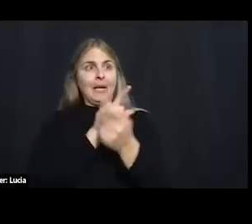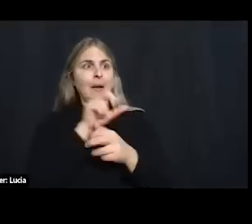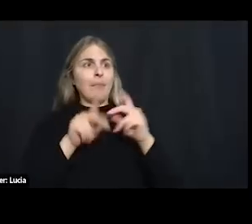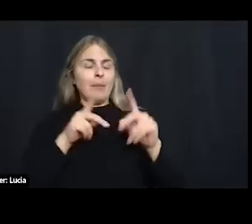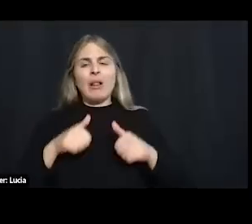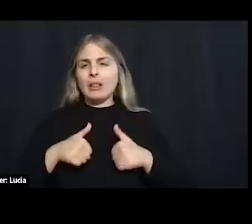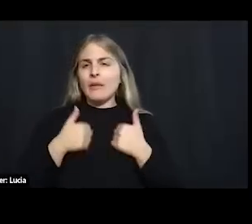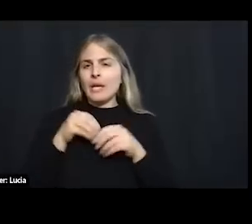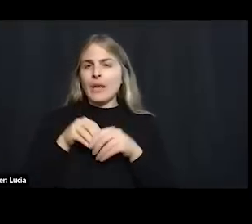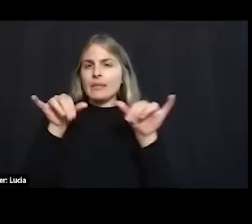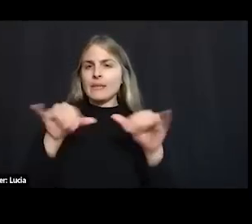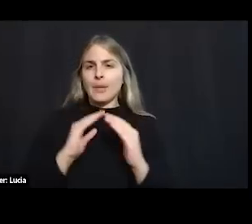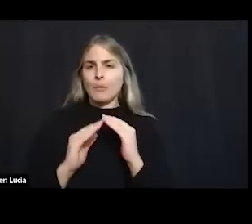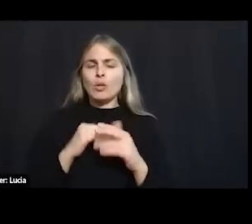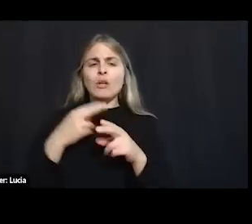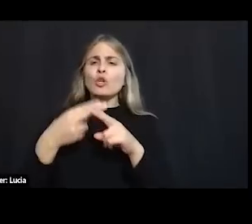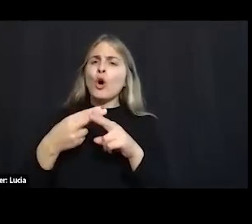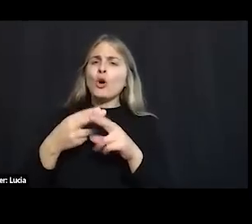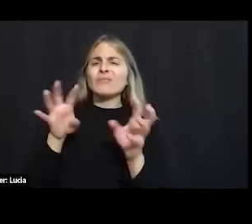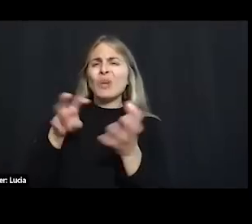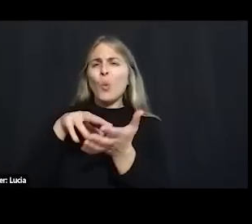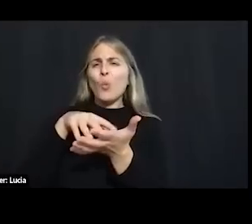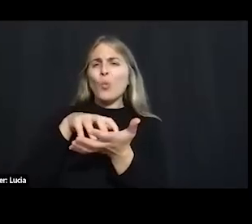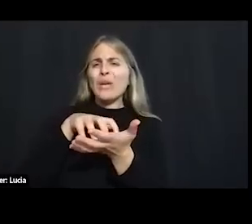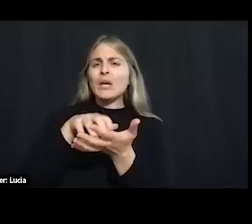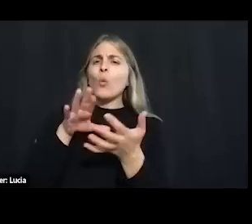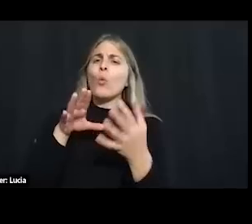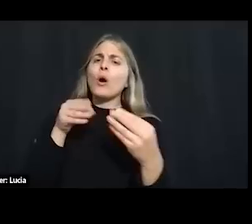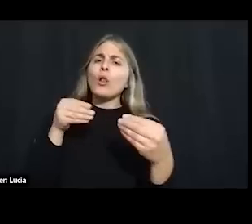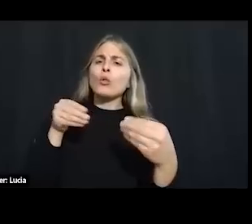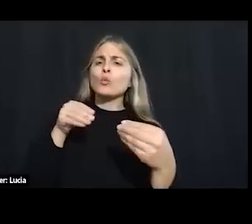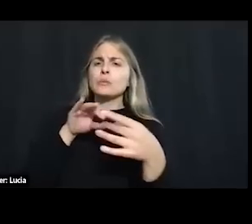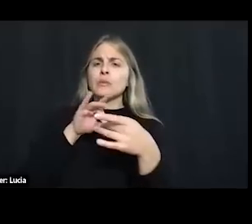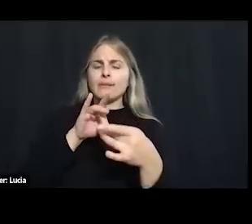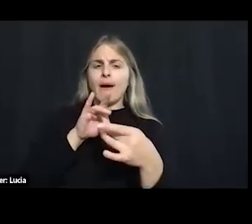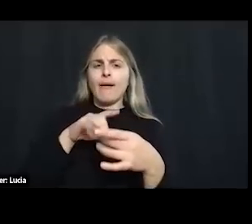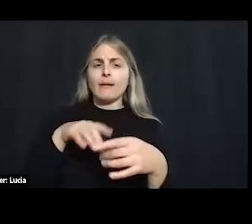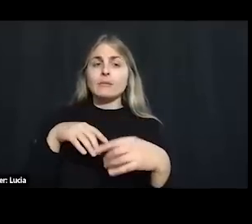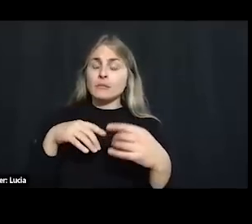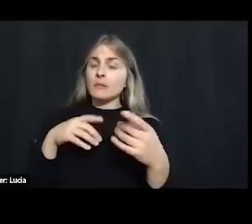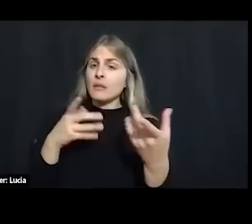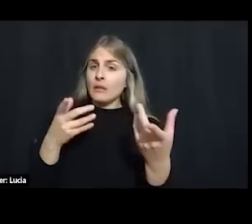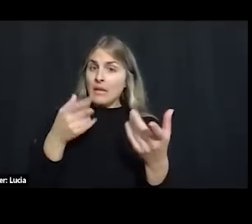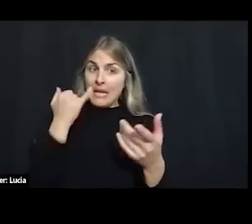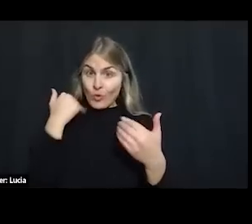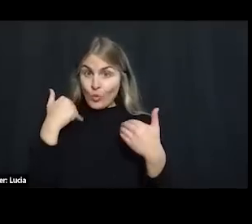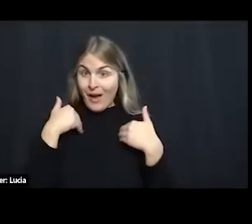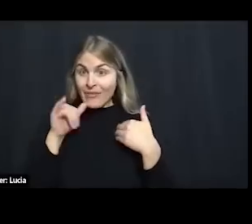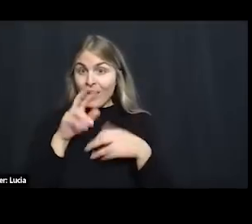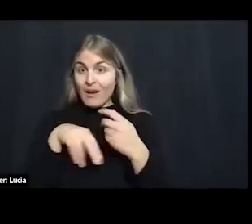A veces se les llama lazos débiles o lazos sueltos, y se han asociado con una mayor satisfacción con la vida y sentido de pertenencia,